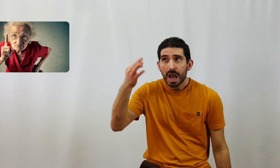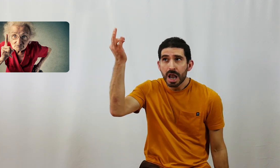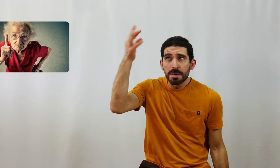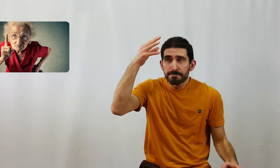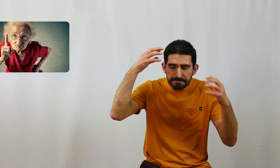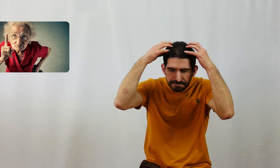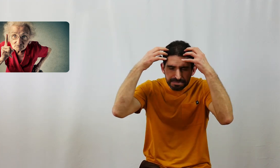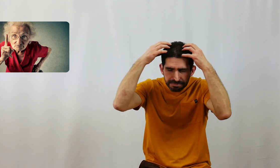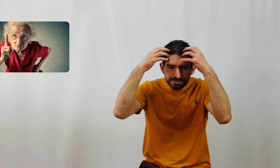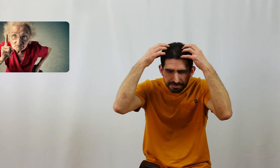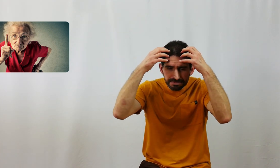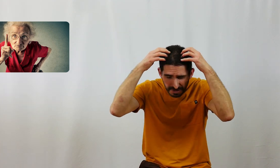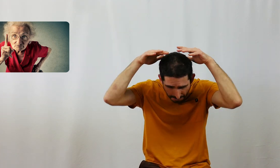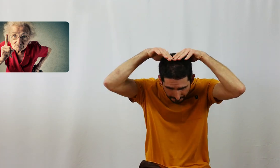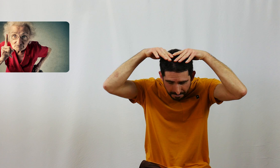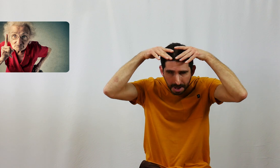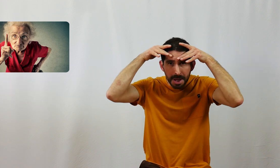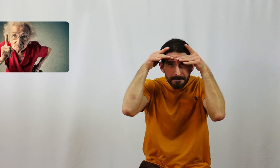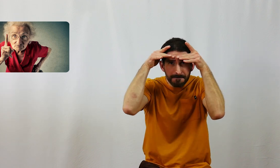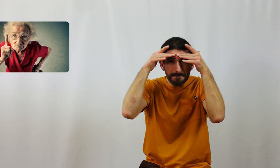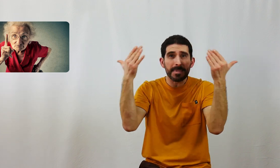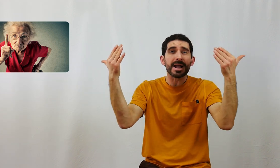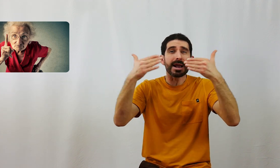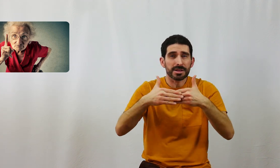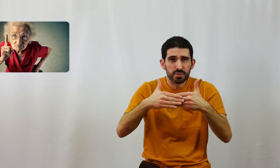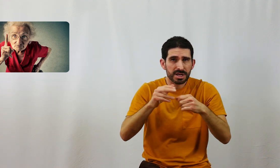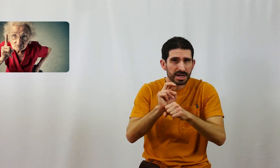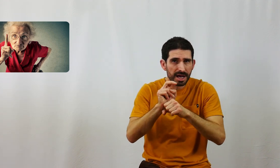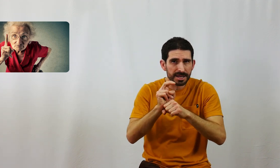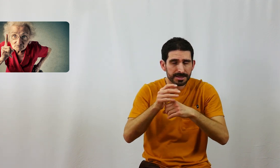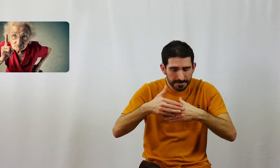Se shampouiner la tête avec un produit et laisser reposer la nuit.